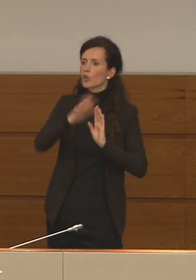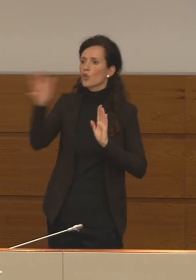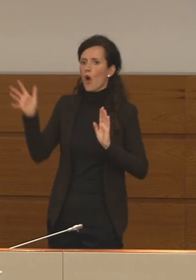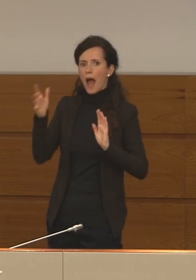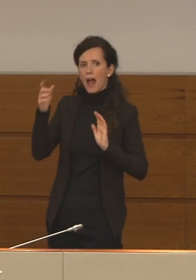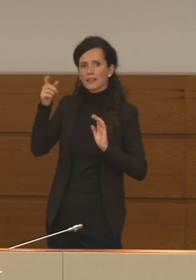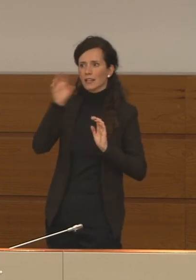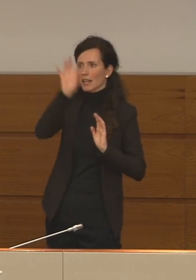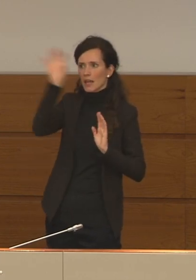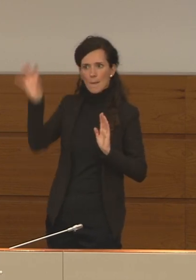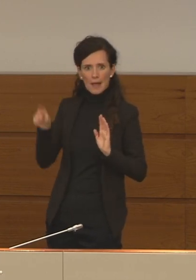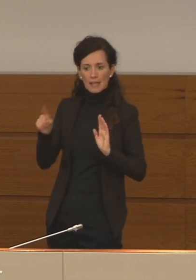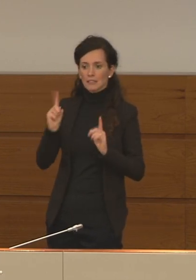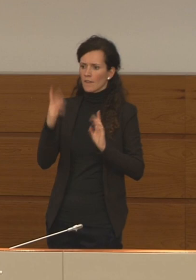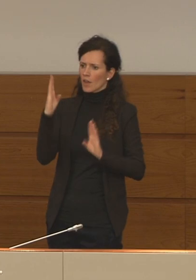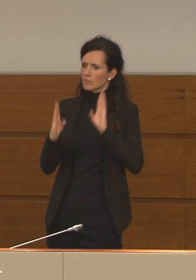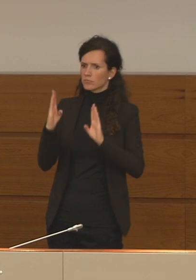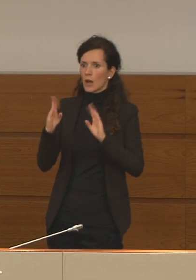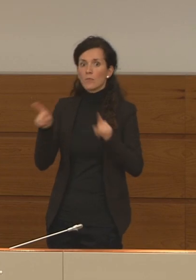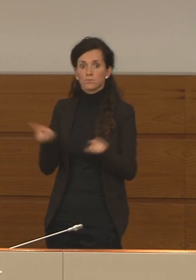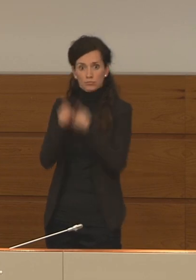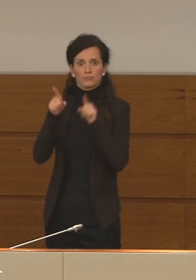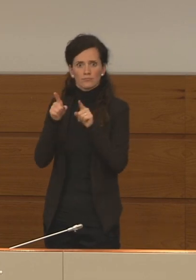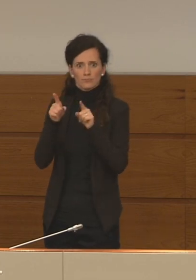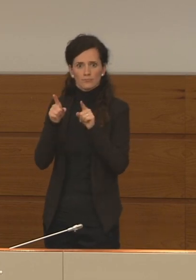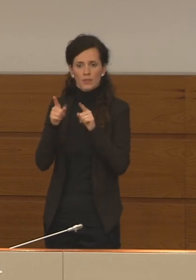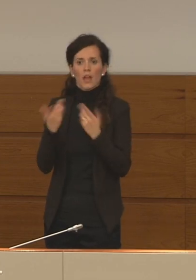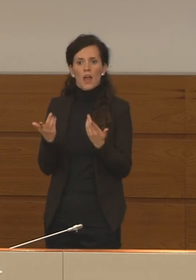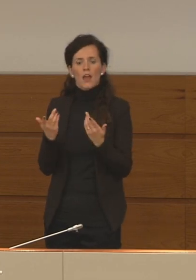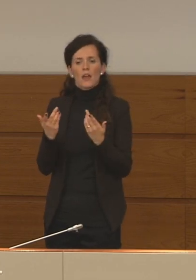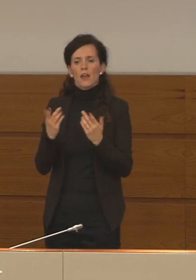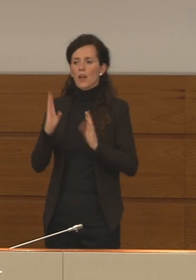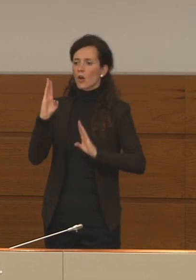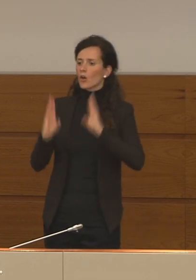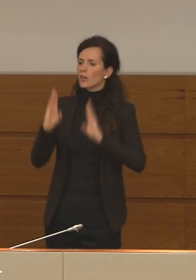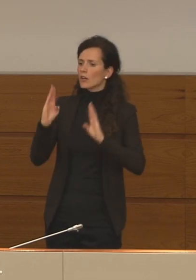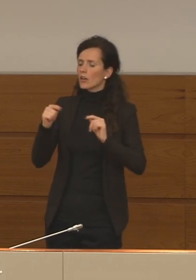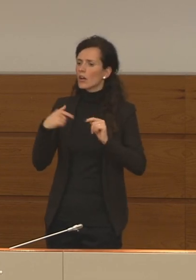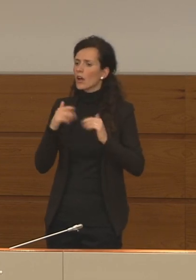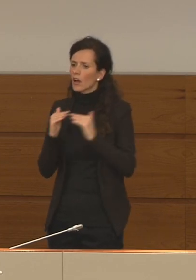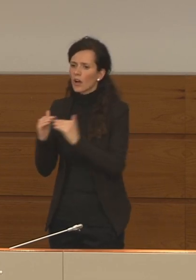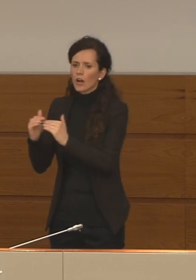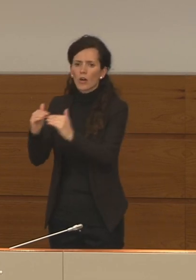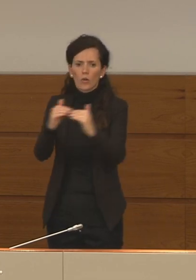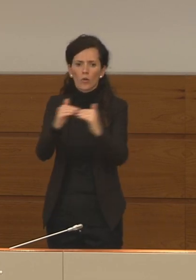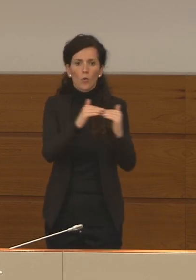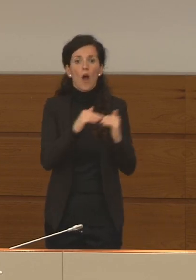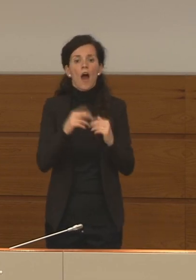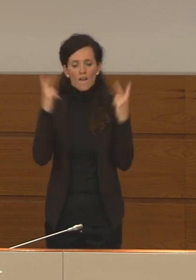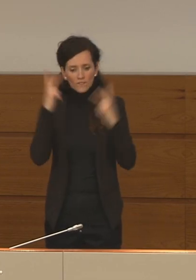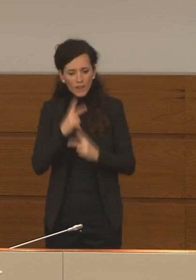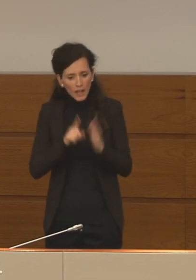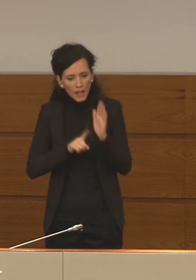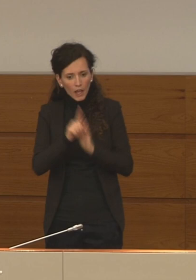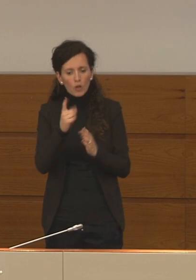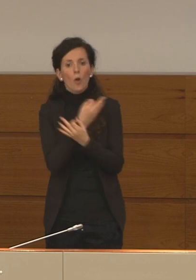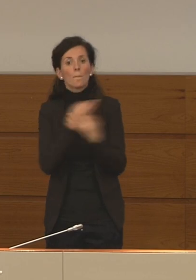analoghe a quelle degli altri paesi quindi la comparabilità diventa fattibile quando abbiamo questi dati e quindi